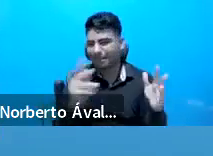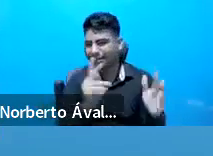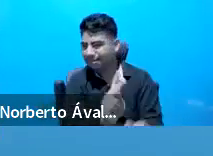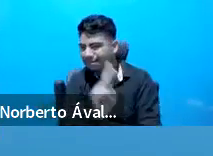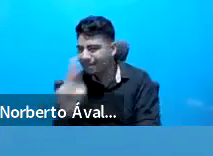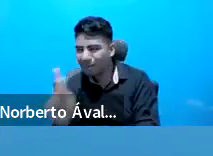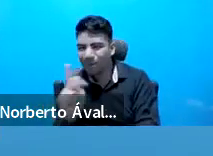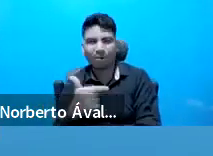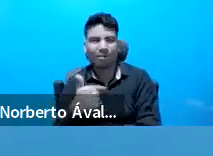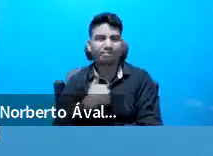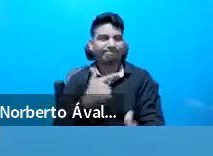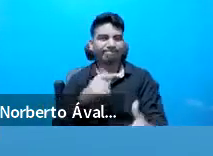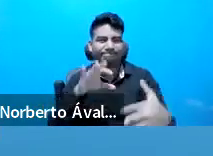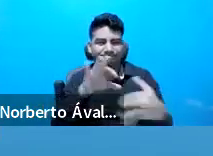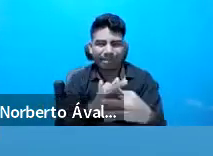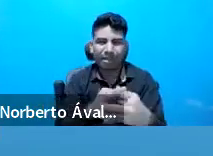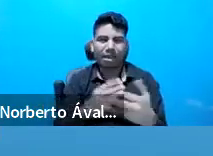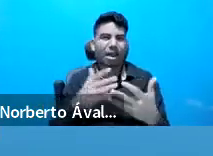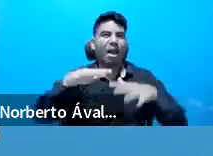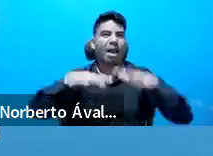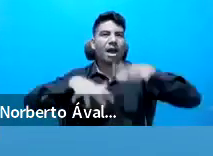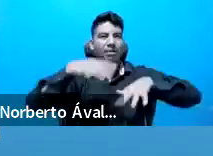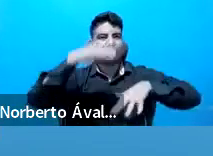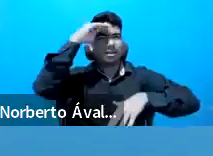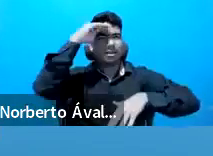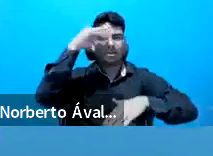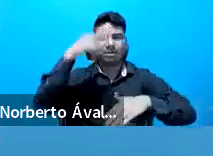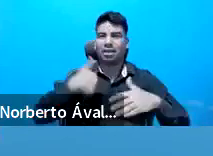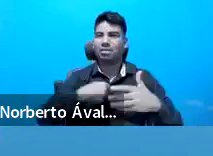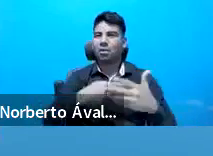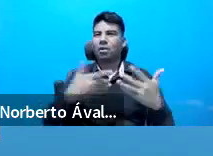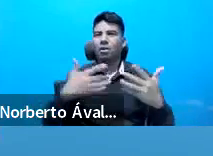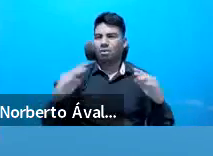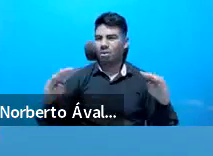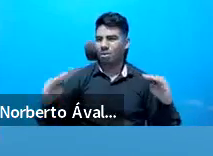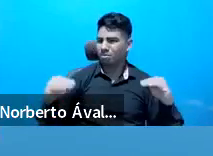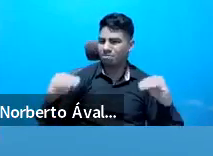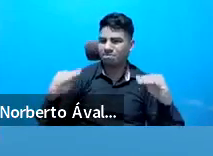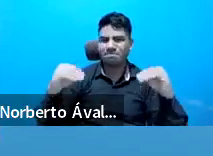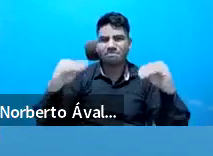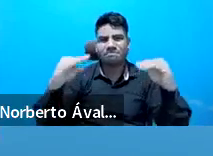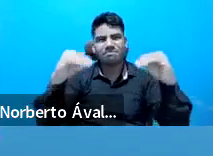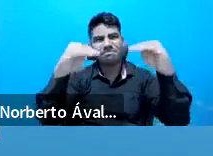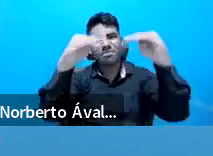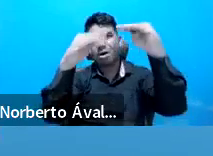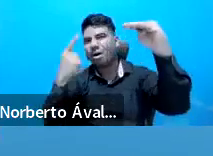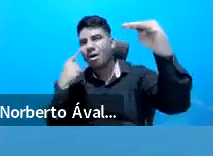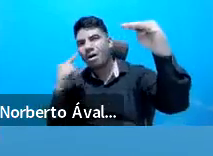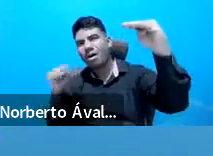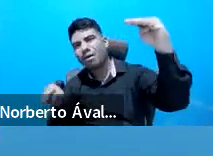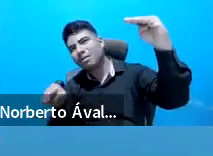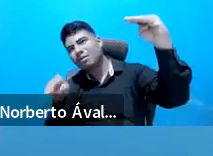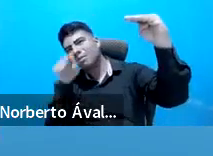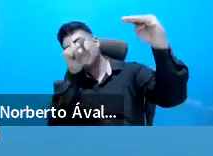Susceptibles a caer en estas a caer en estas pirámides en donde en donde la flor de la abundancia ncia y y decíamos por qué A veces es